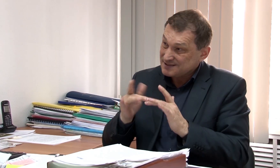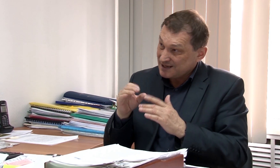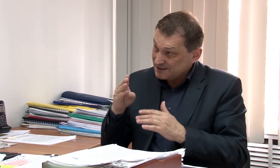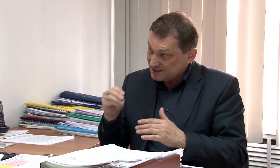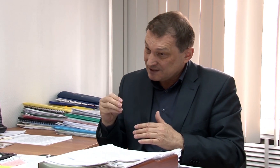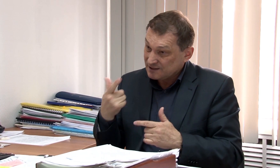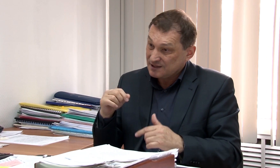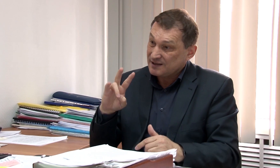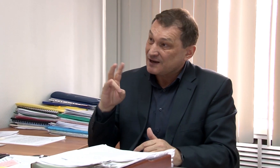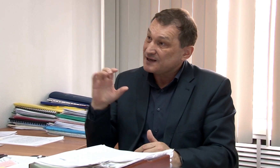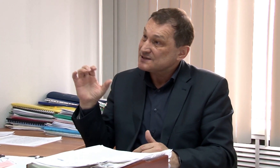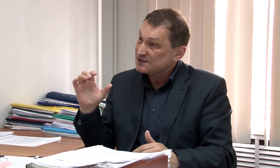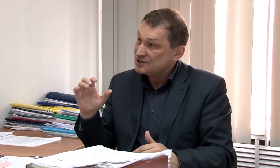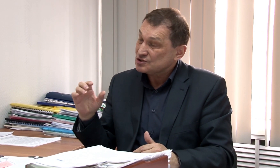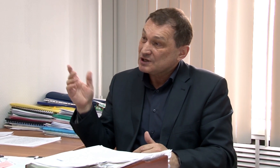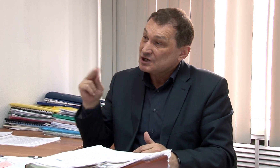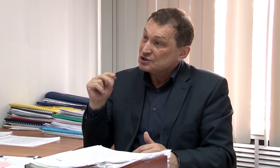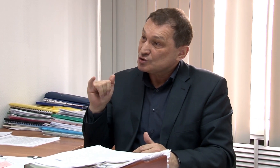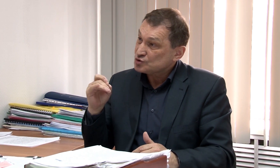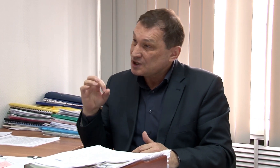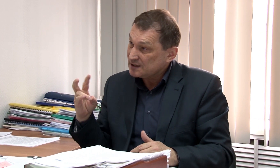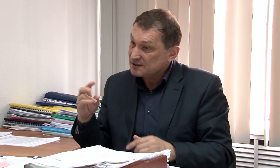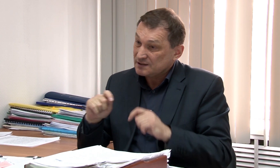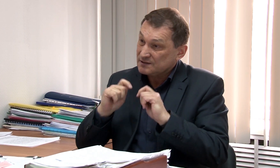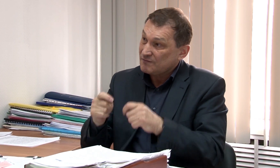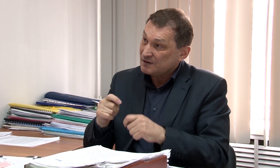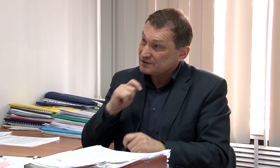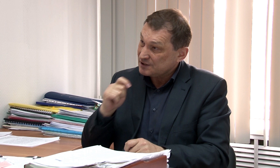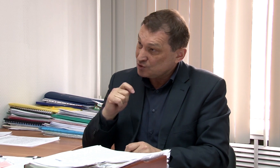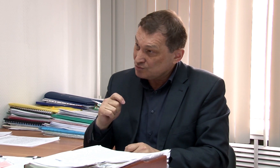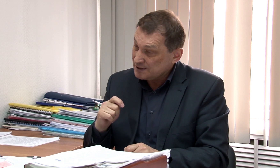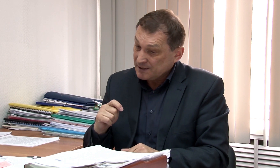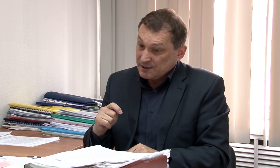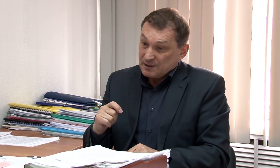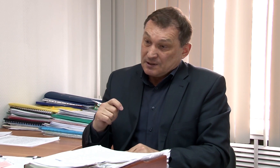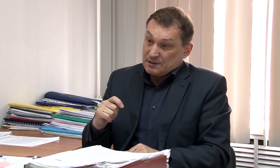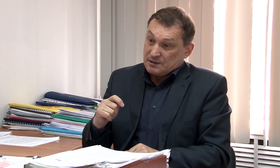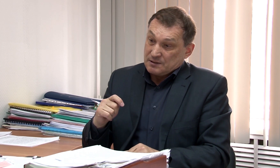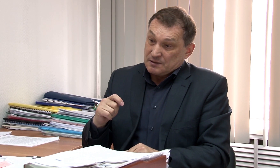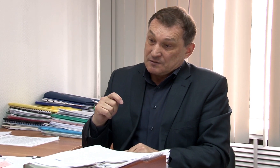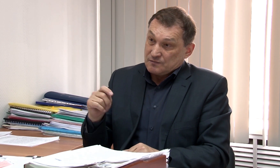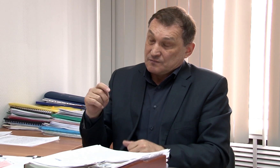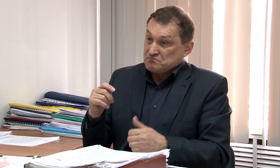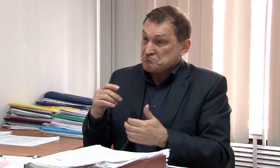В интернете на видео, где директор ТМЖ Николай Сергеевич Чаушьян давал интервью,